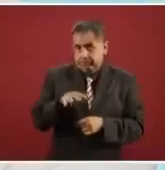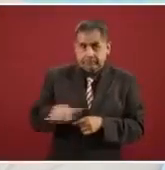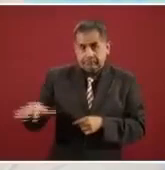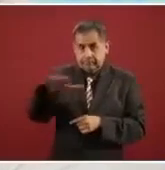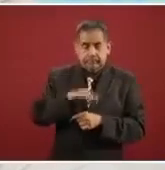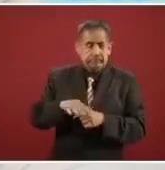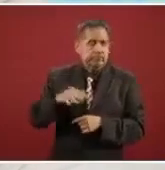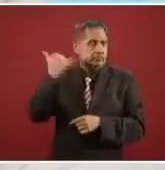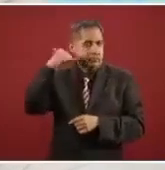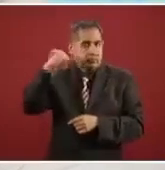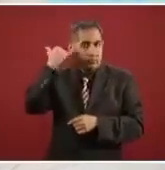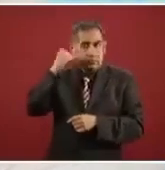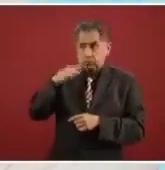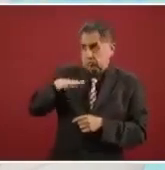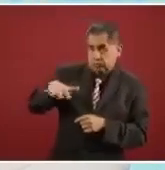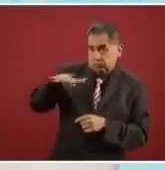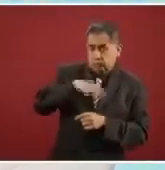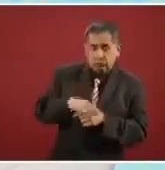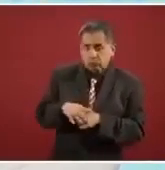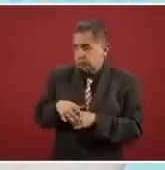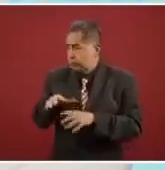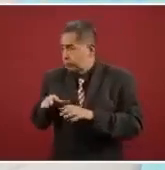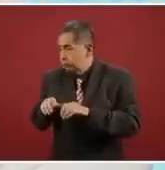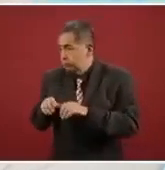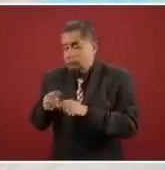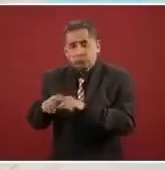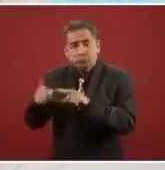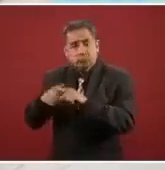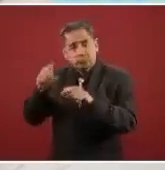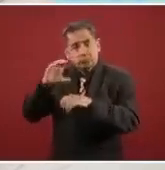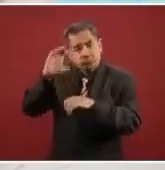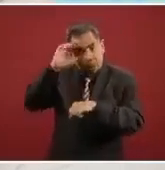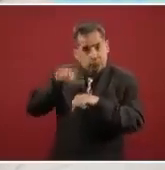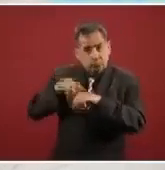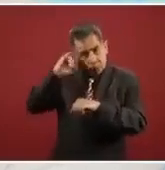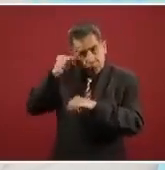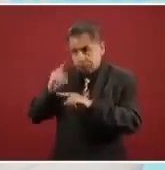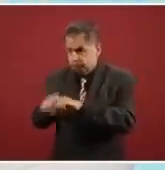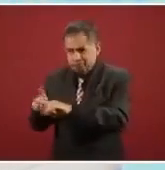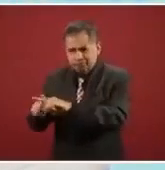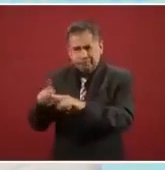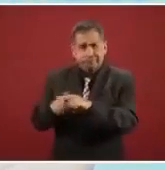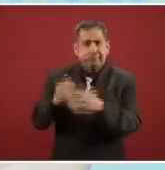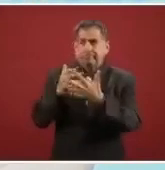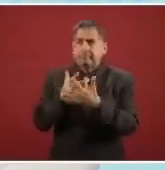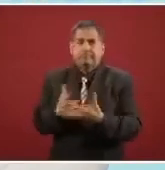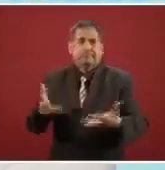de Yucatán, por la extensión territorial de este programa y también por la cantidad